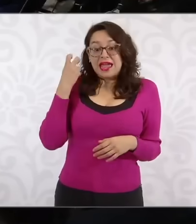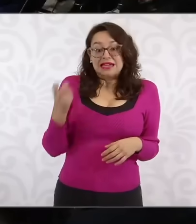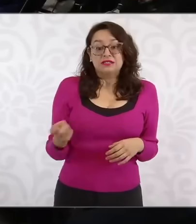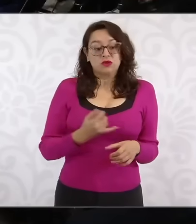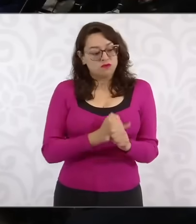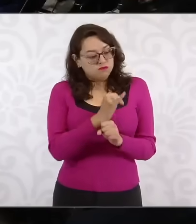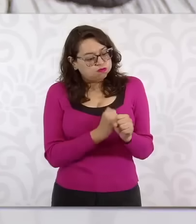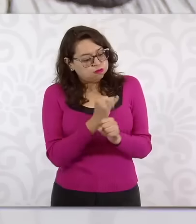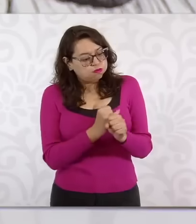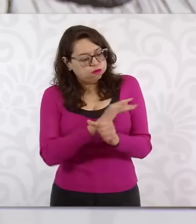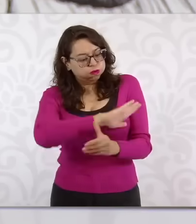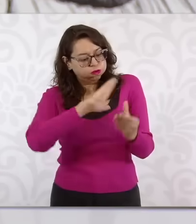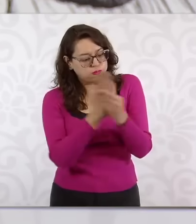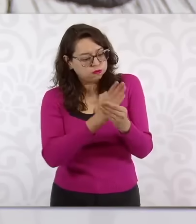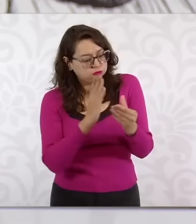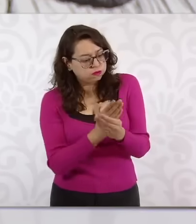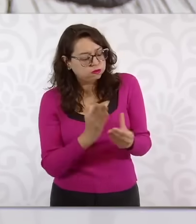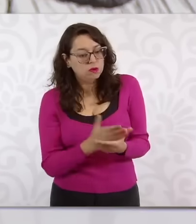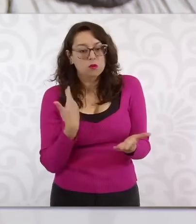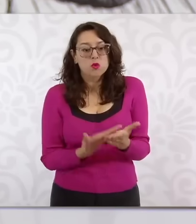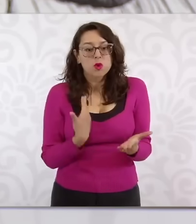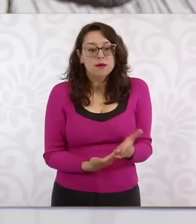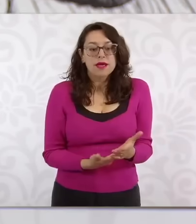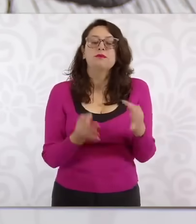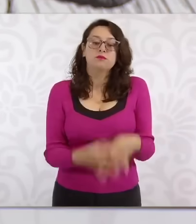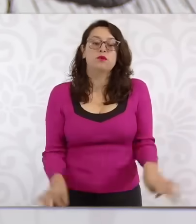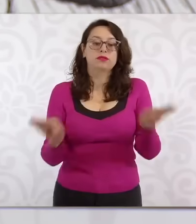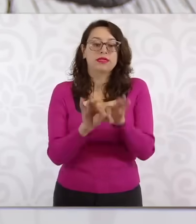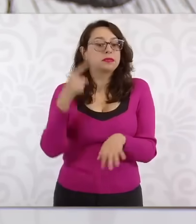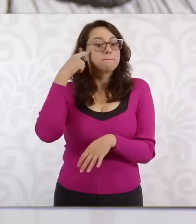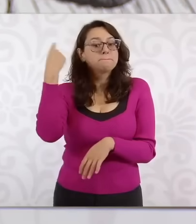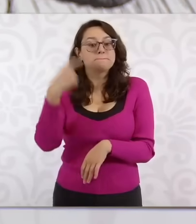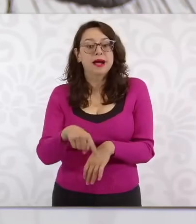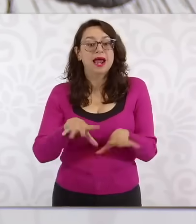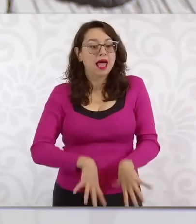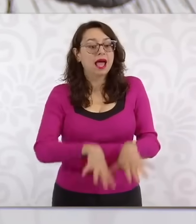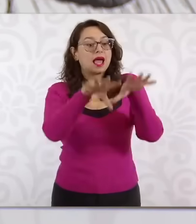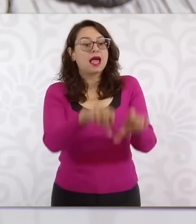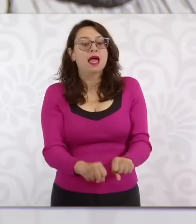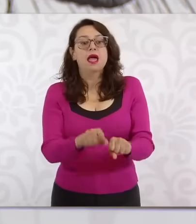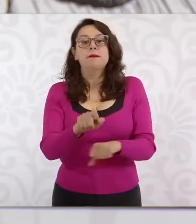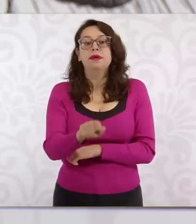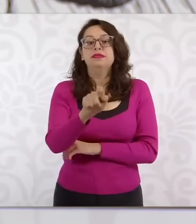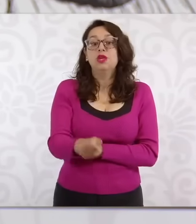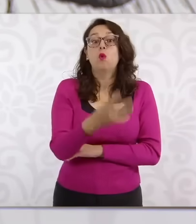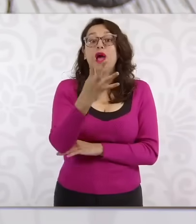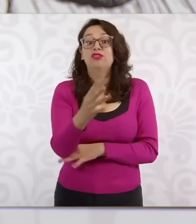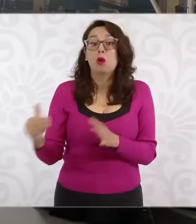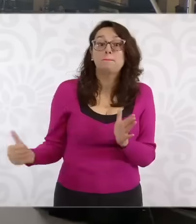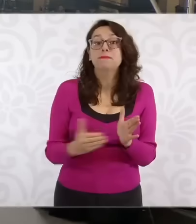inteligencia y la investigación nos ha ayudado a la detención de más de 24,000